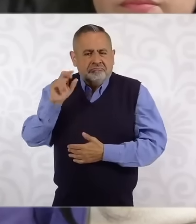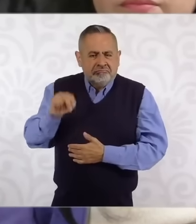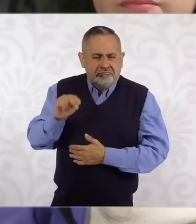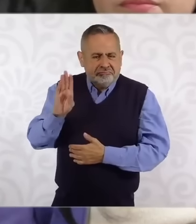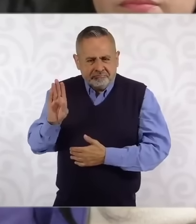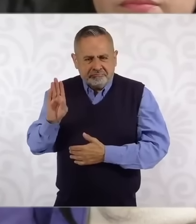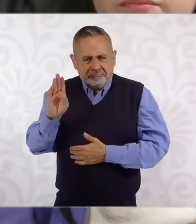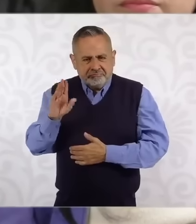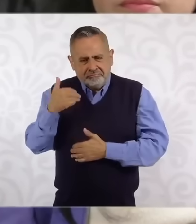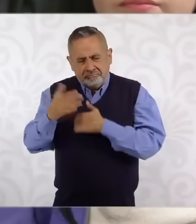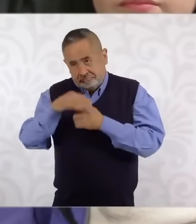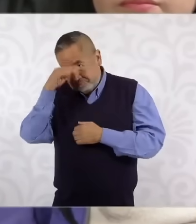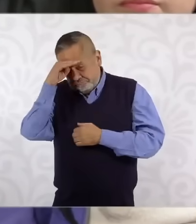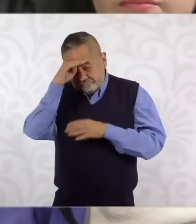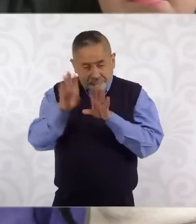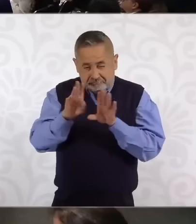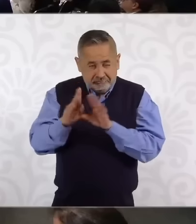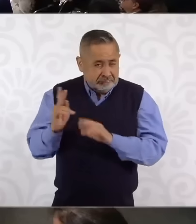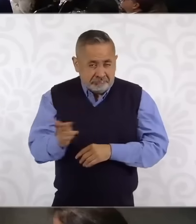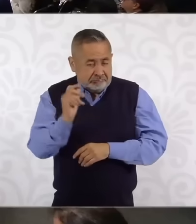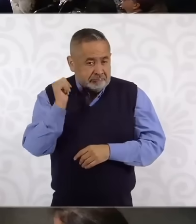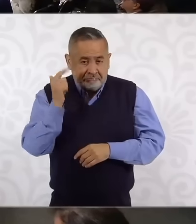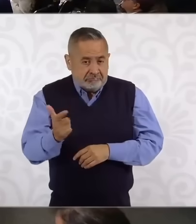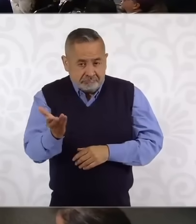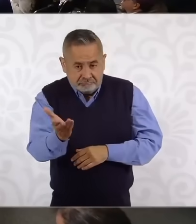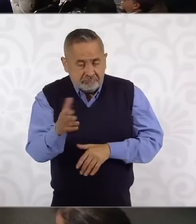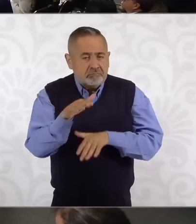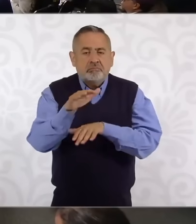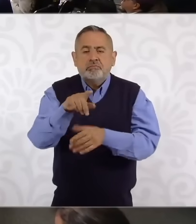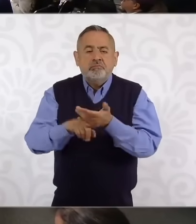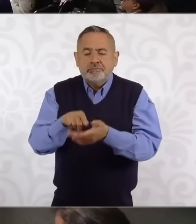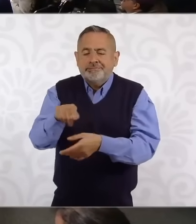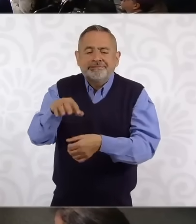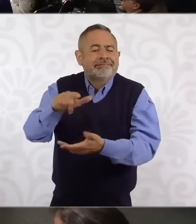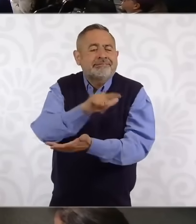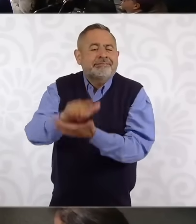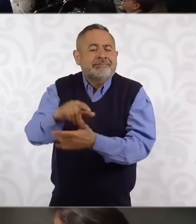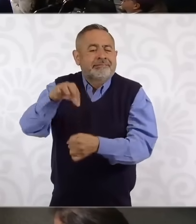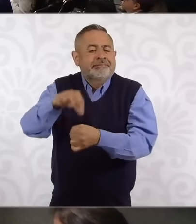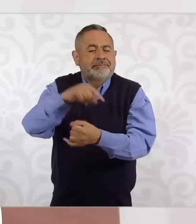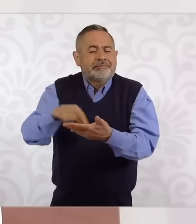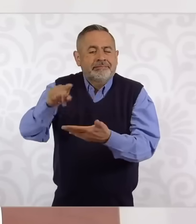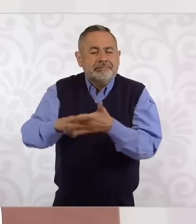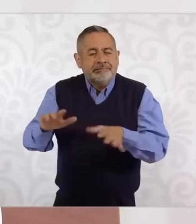avisora pues de alguna otra manera pudiera suceder en materia de la reforma electoral. Pues no sé